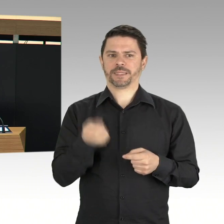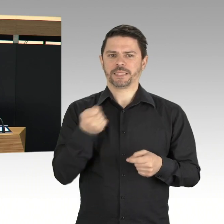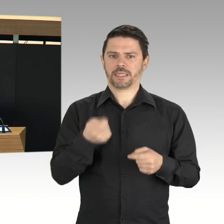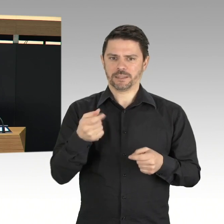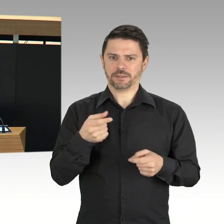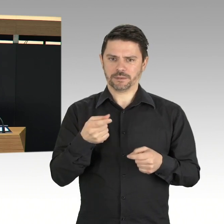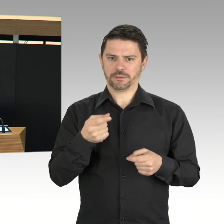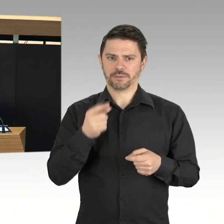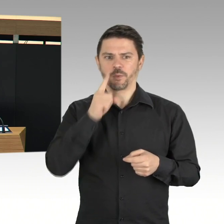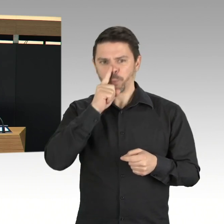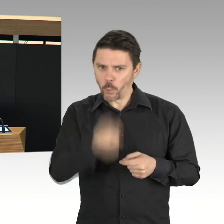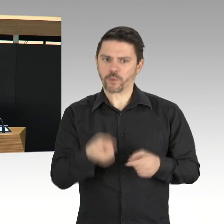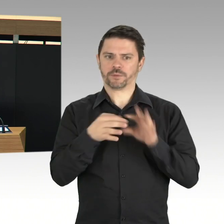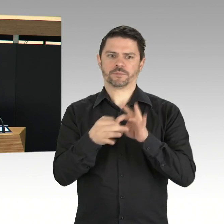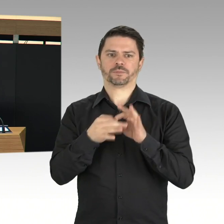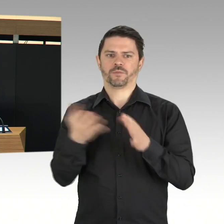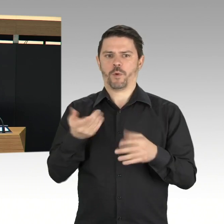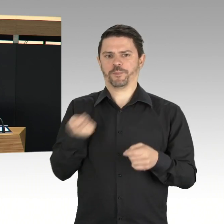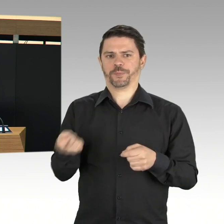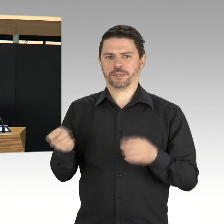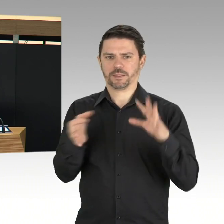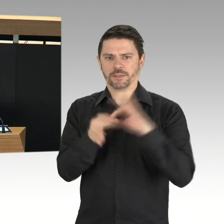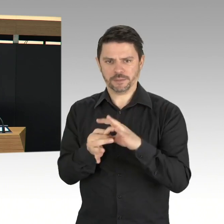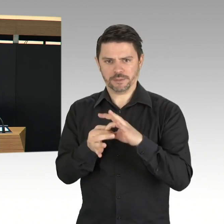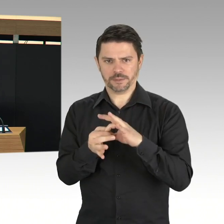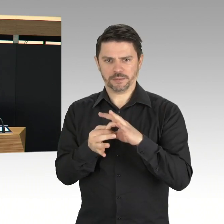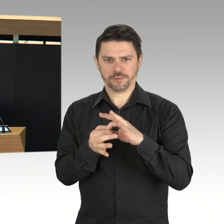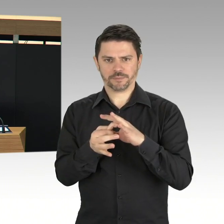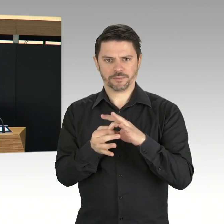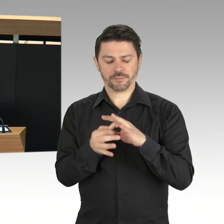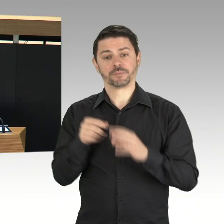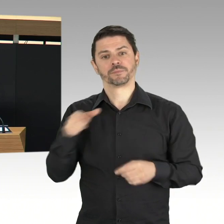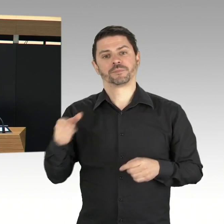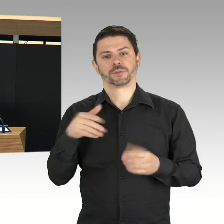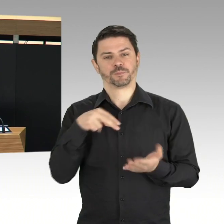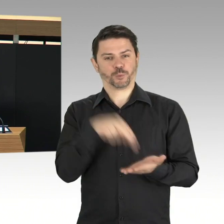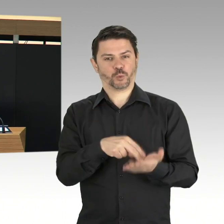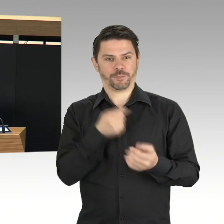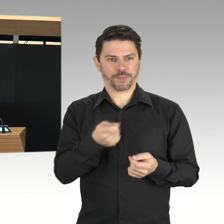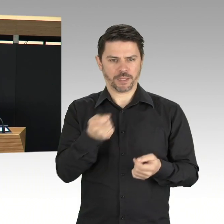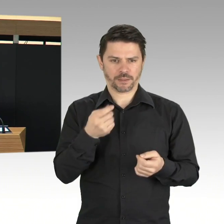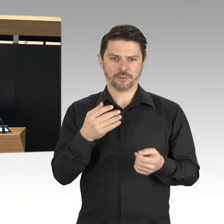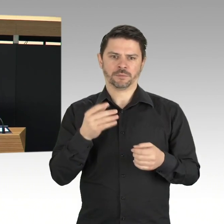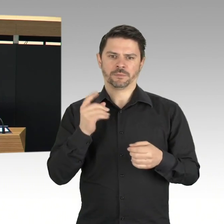Besonders preistreibende Geschäftsmodelle, die sich als sehr beliebt erweisen, nicht nur in Berlin, sondern auch in anderen Metropolen